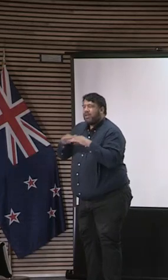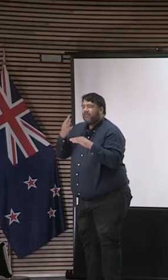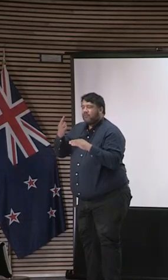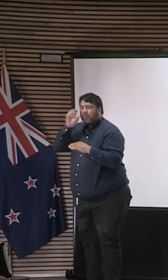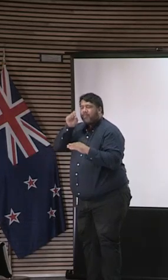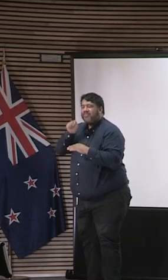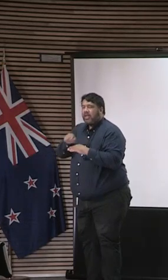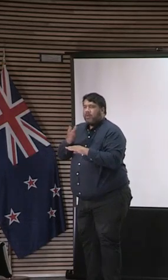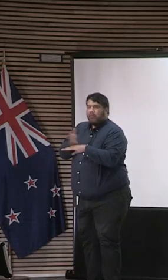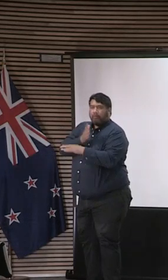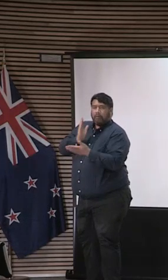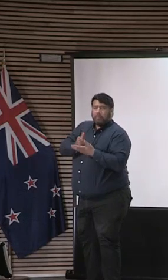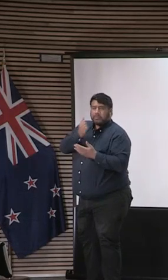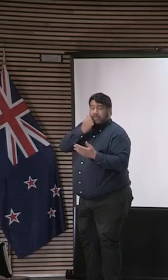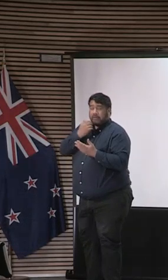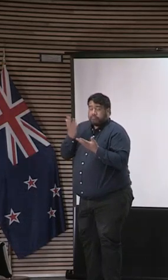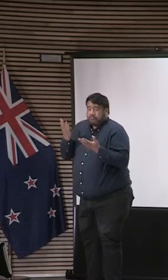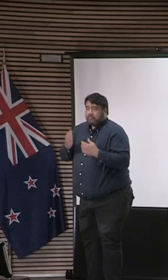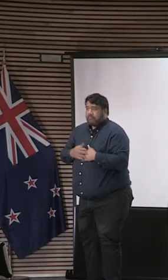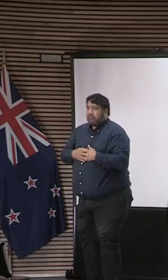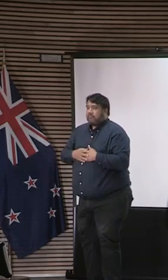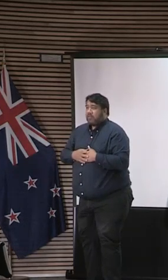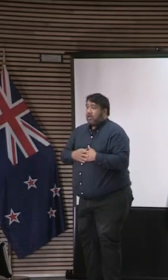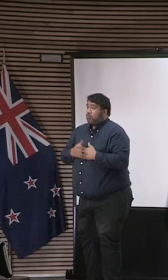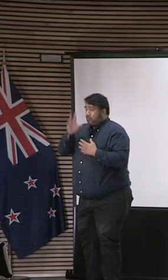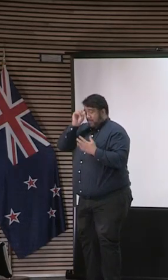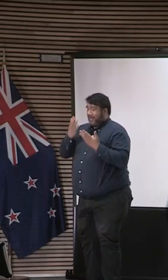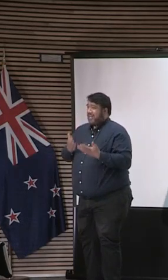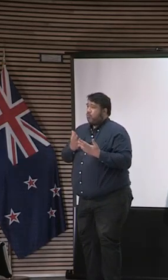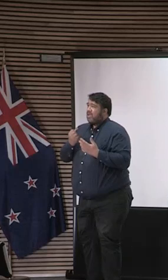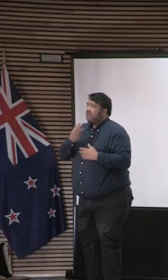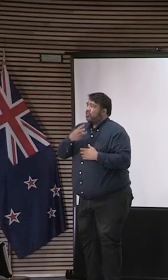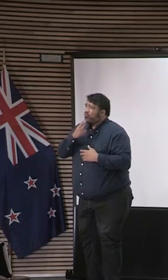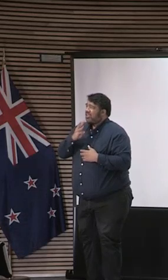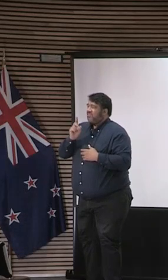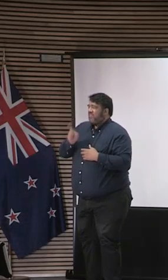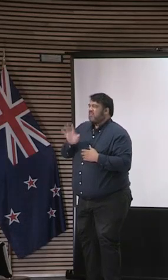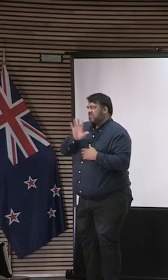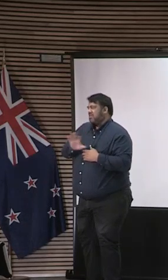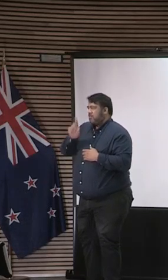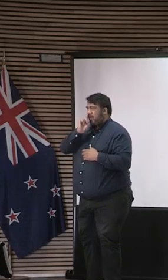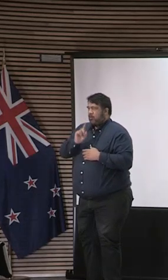a koe mo tera. Engari ko taku